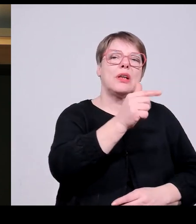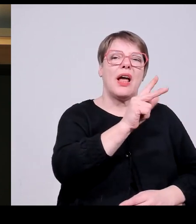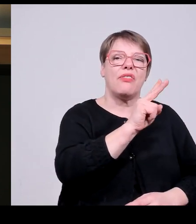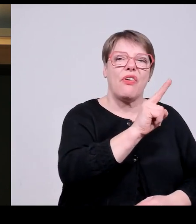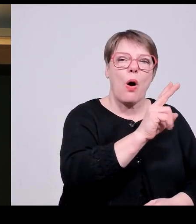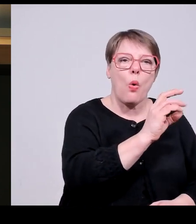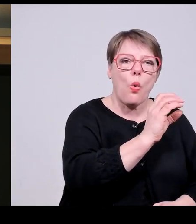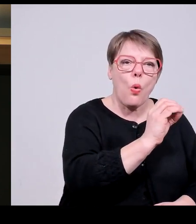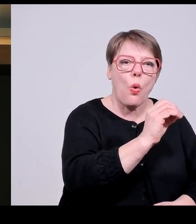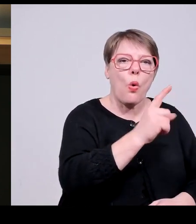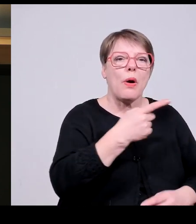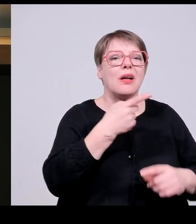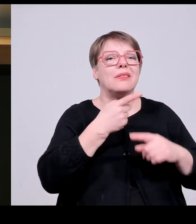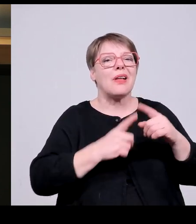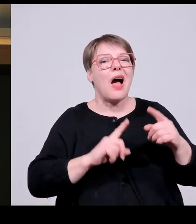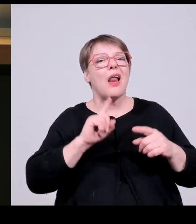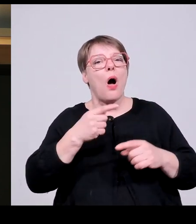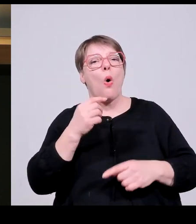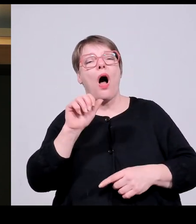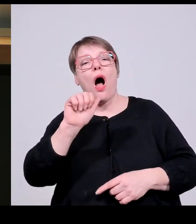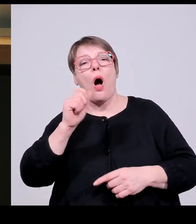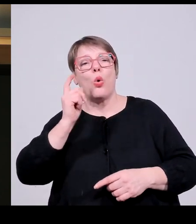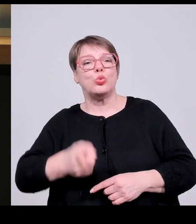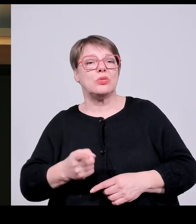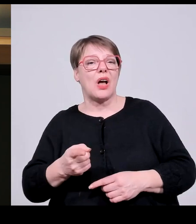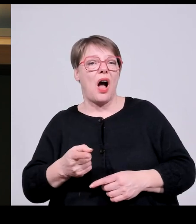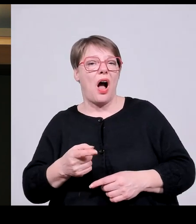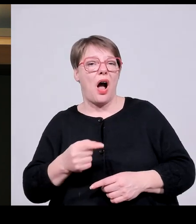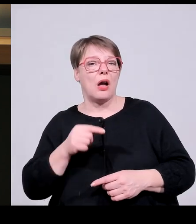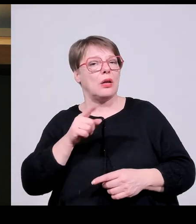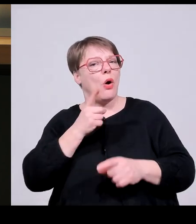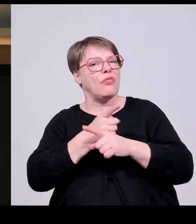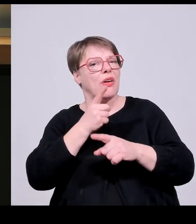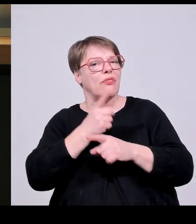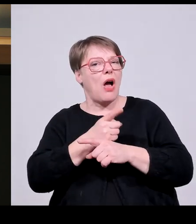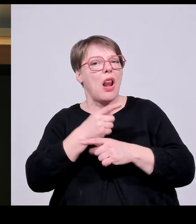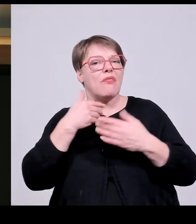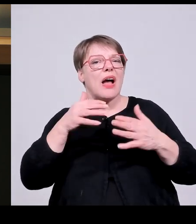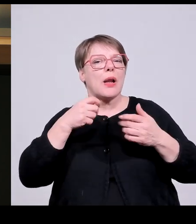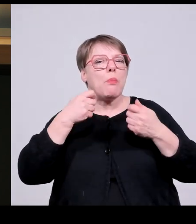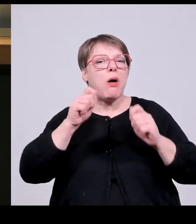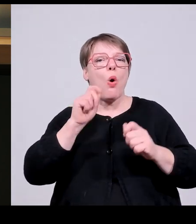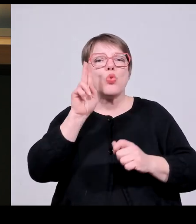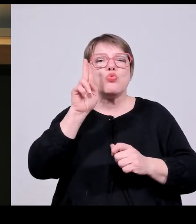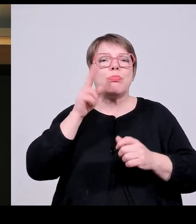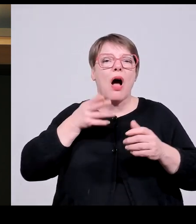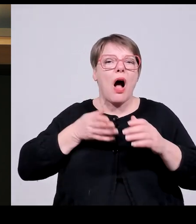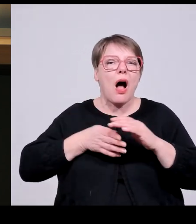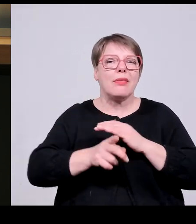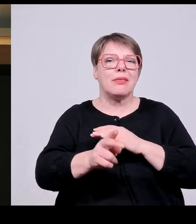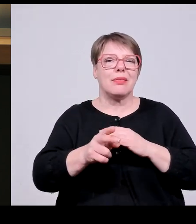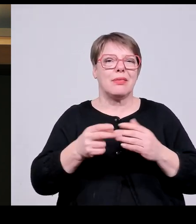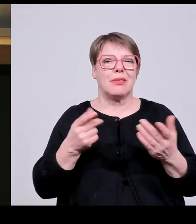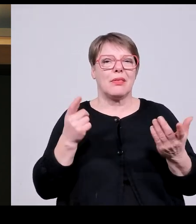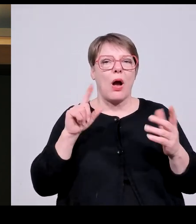der Komplettierung des Straßenbahnnetzes, wie auch bei der völlig verkompliziert gestalteten S -Bahn